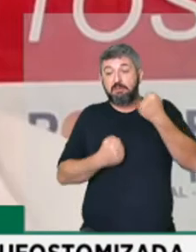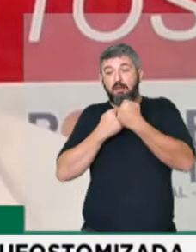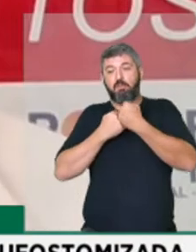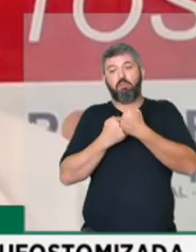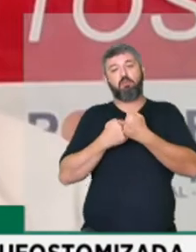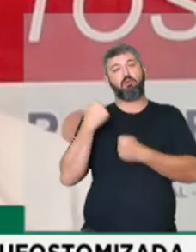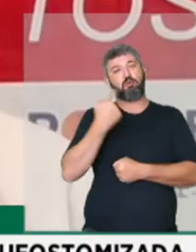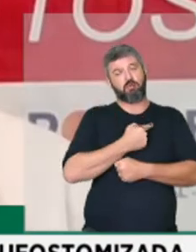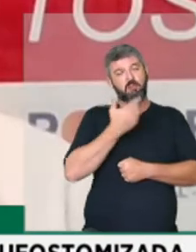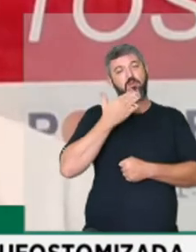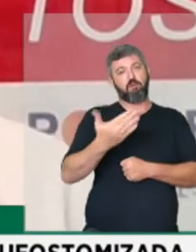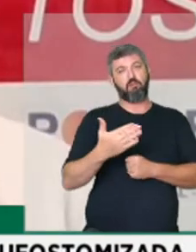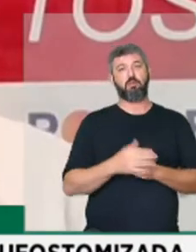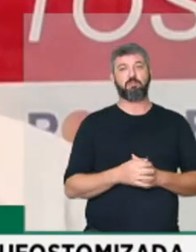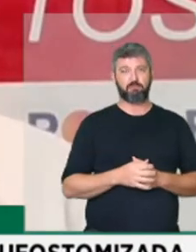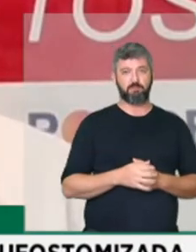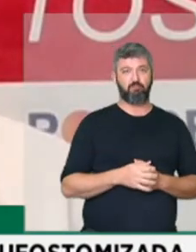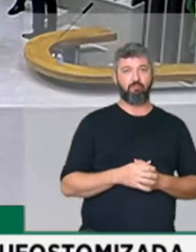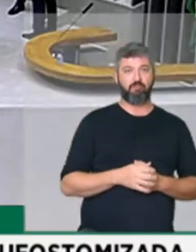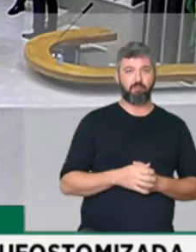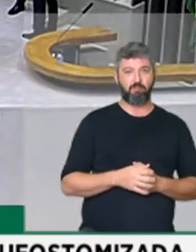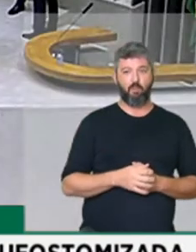FUNDAMENTAL PRA AMPLIAR, GARANTIR OS CUIDADOS DESSAS